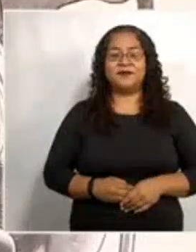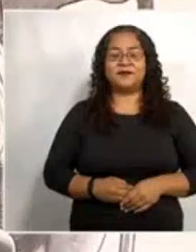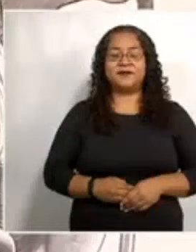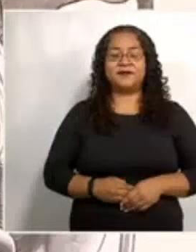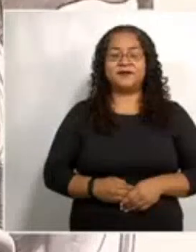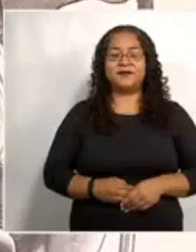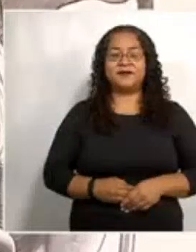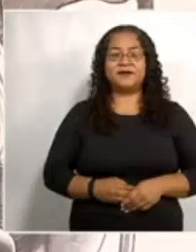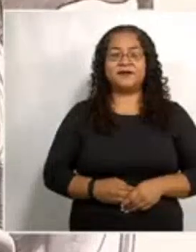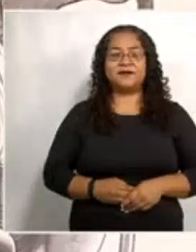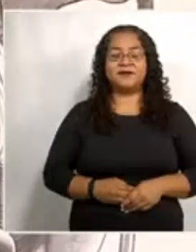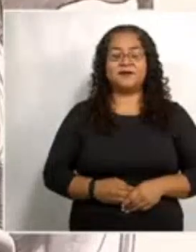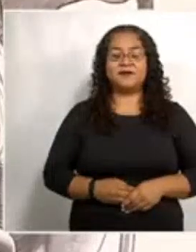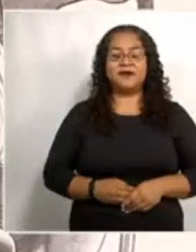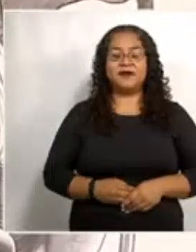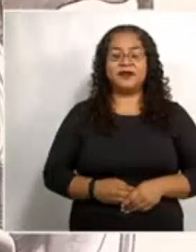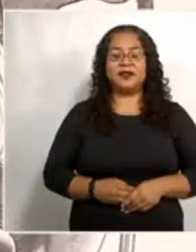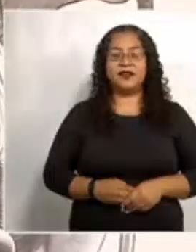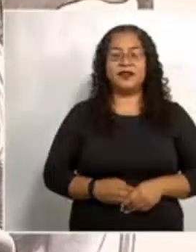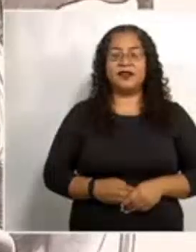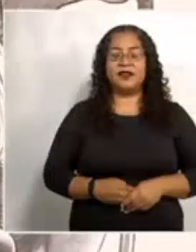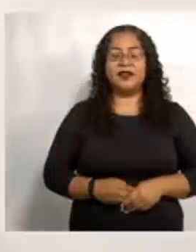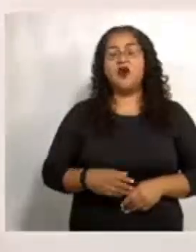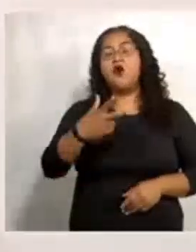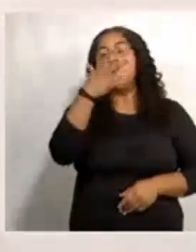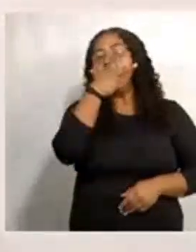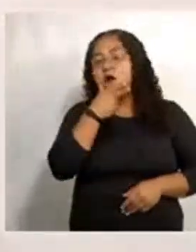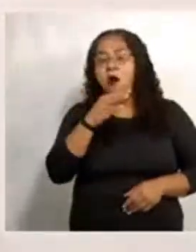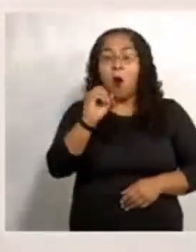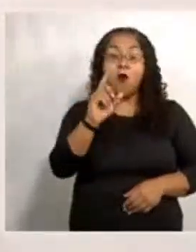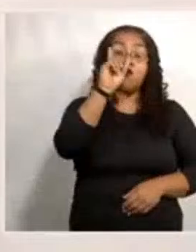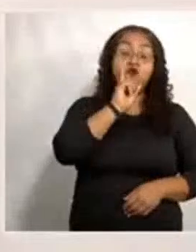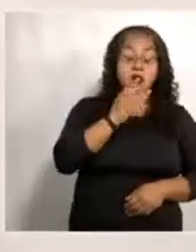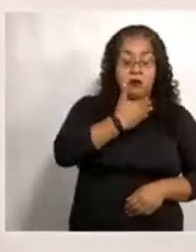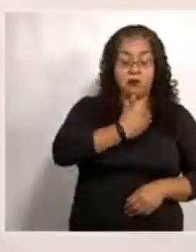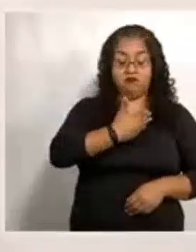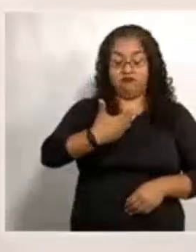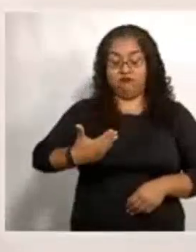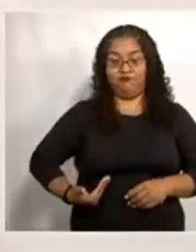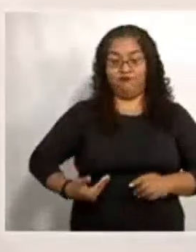El anhelo de un presidente, de una presidenta de México,